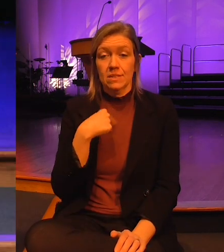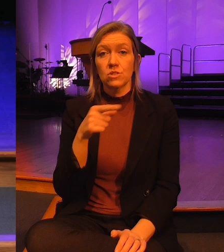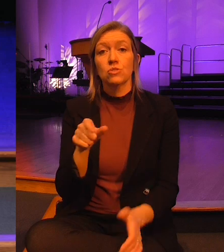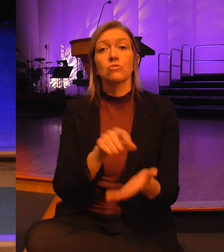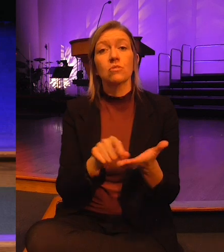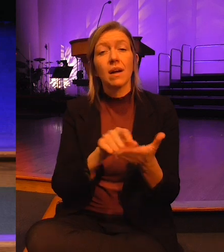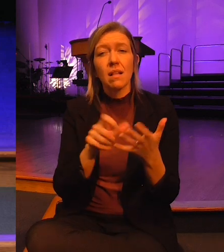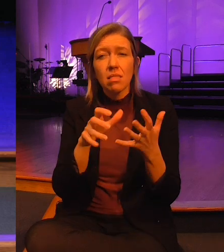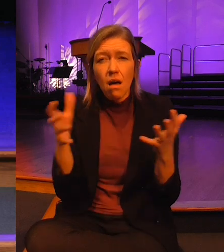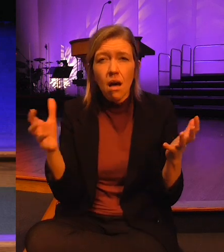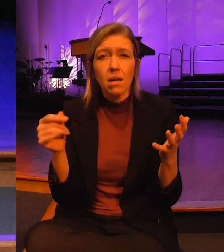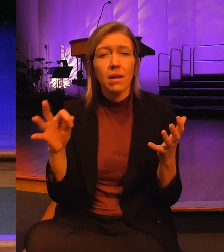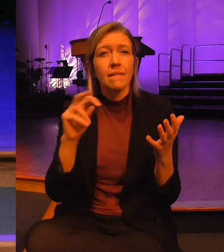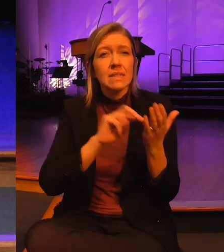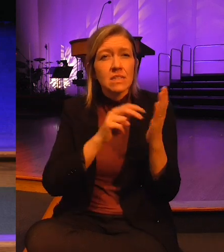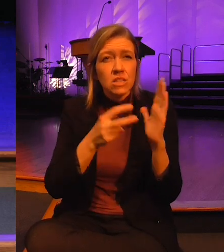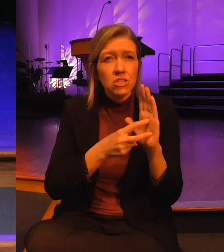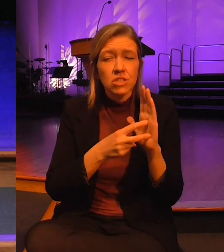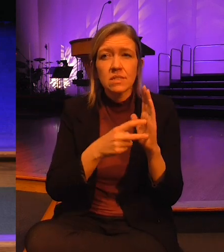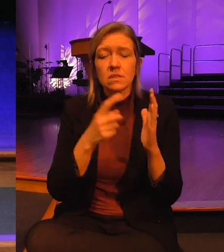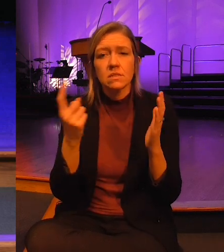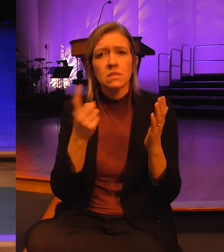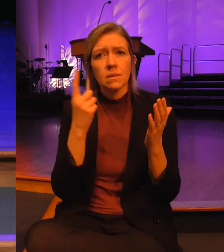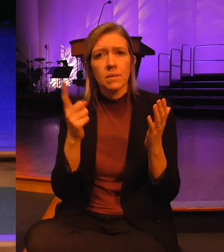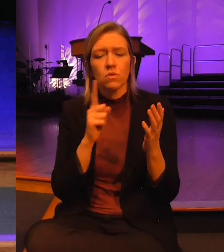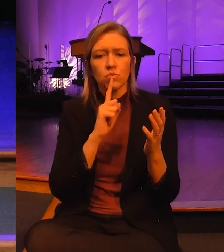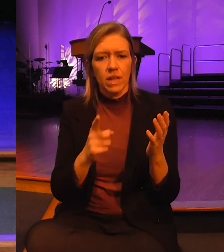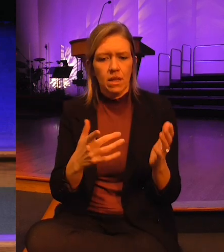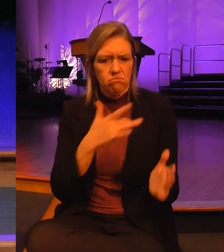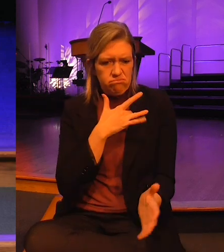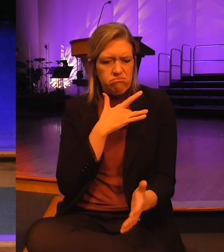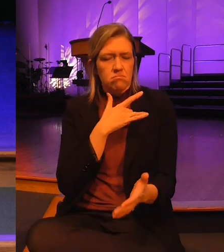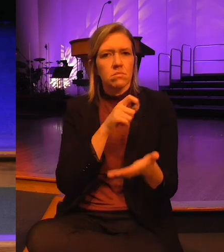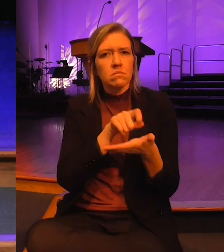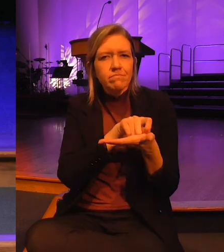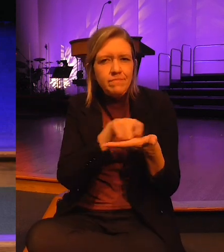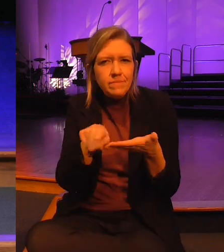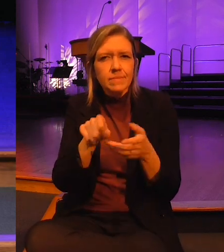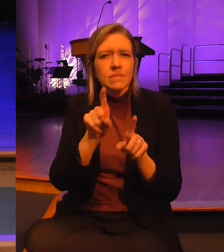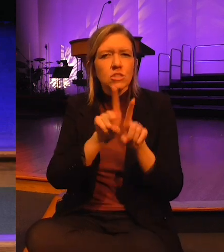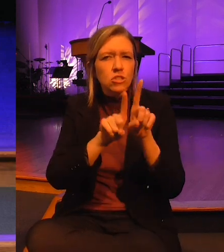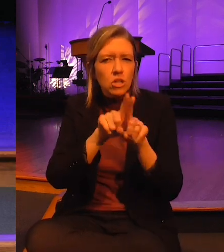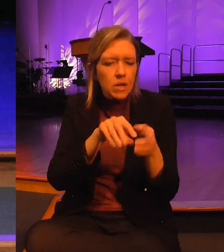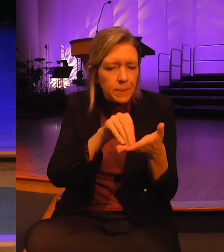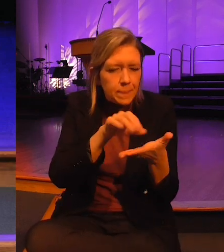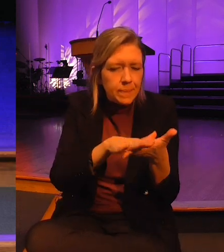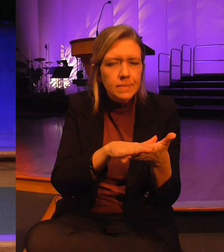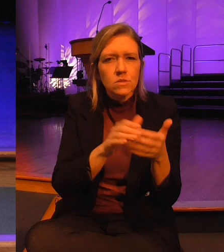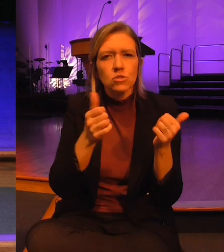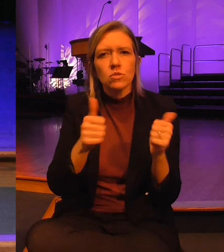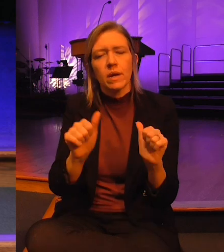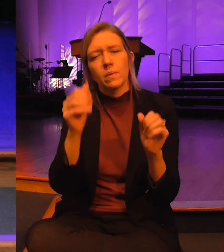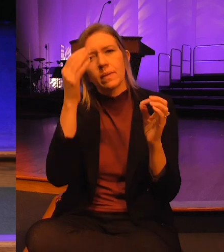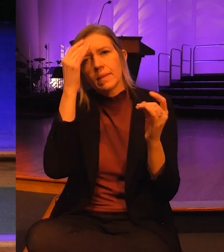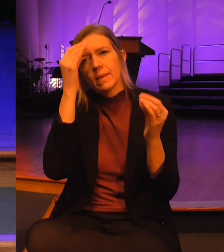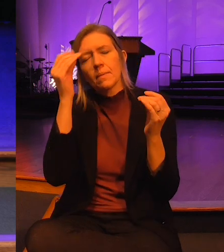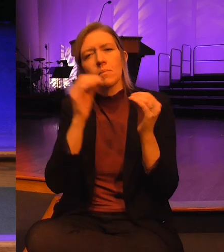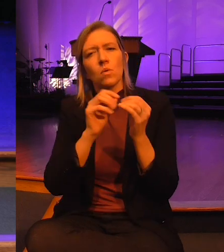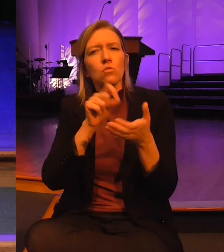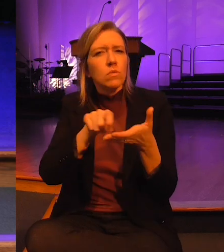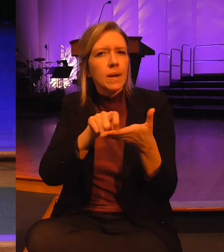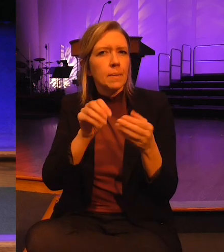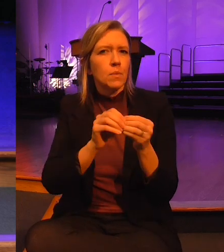te llama la atención, subráyalas o ponles una estrella porque querrás volver a ellas más tarde,